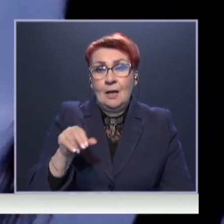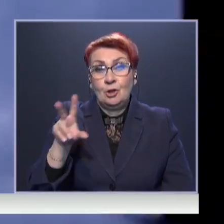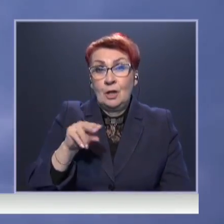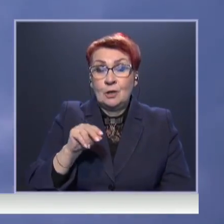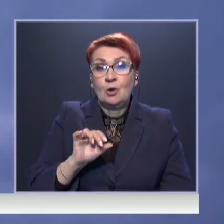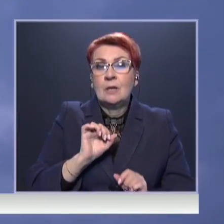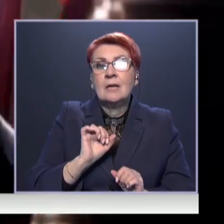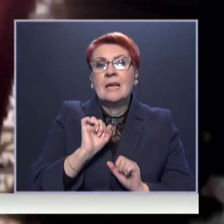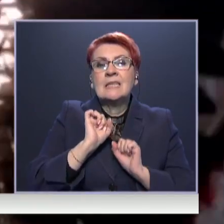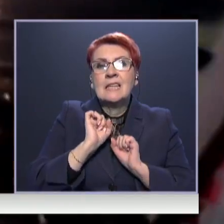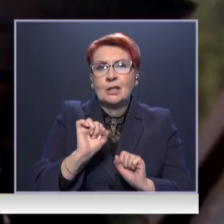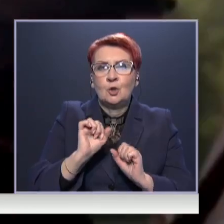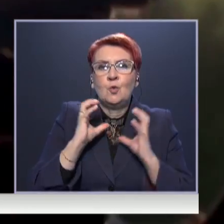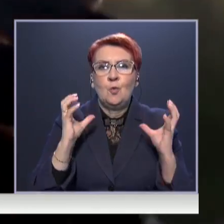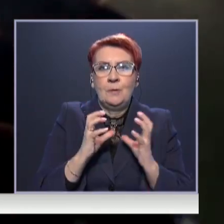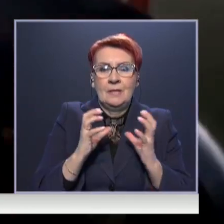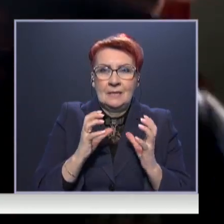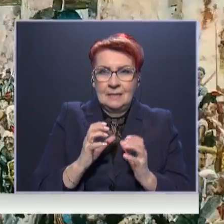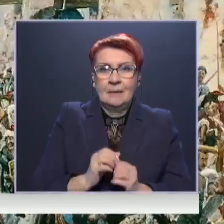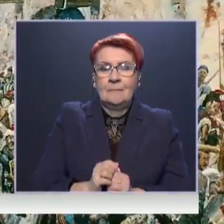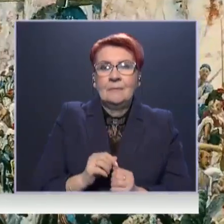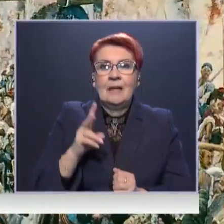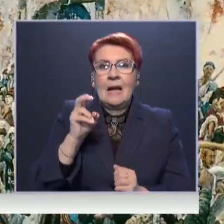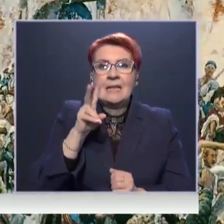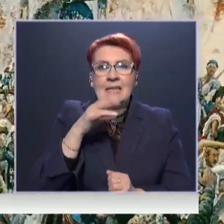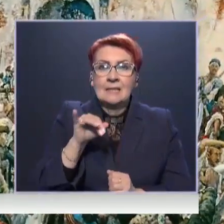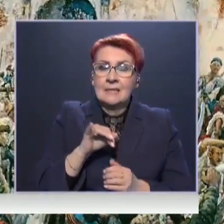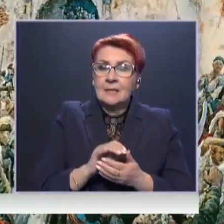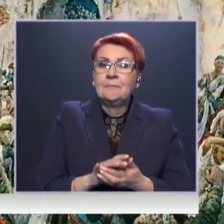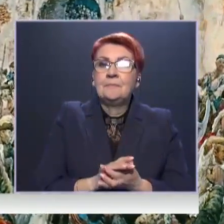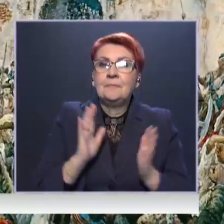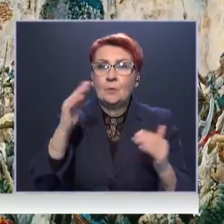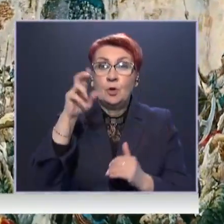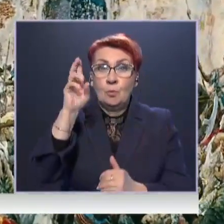явленное через ее образ привело к добровольной сдаче Кремля поляками а затем к полному освобождению